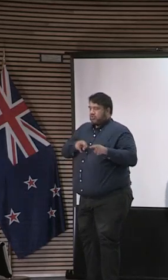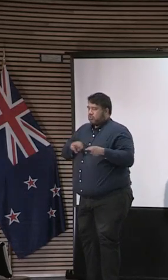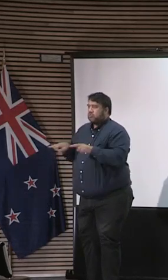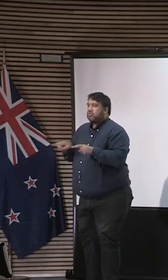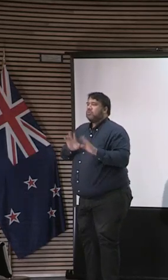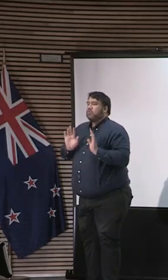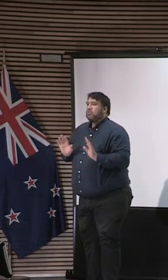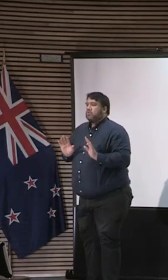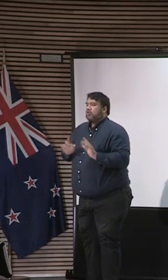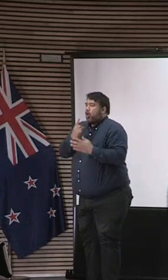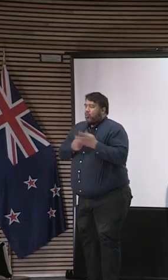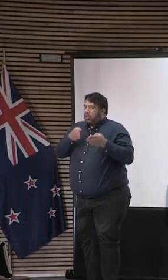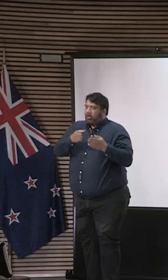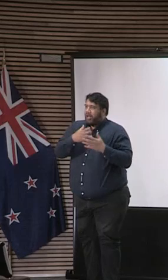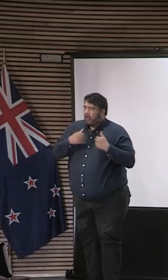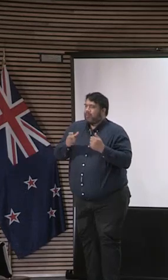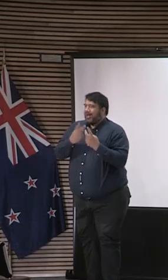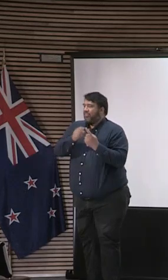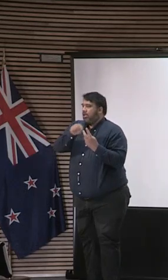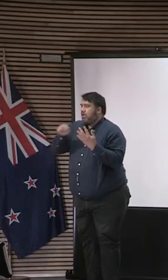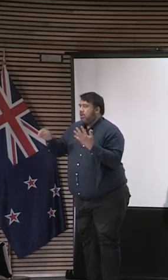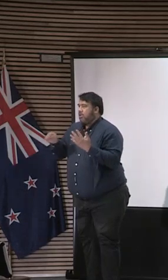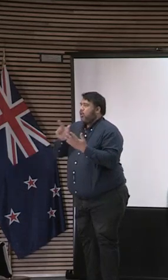R.nanga mai i te tirohanga hauora a te iwi, mena ka peehia e matou te mate o nga keehi i